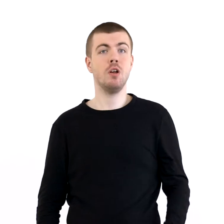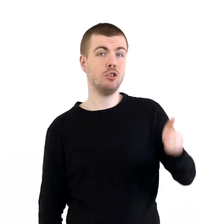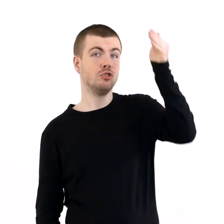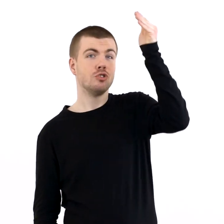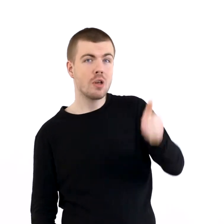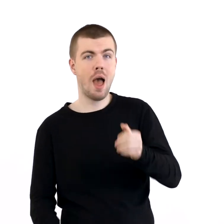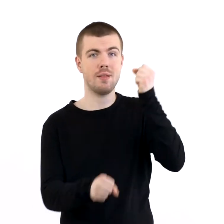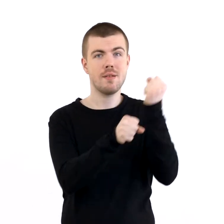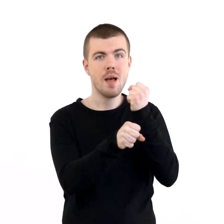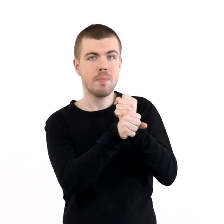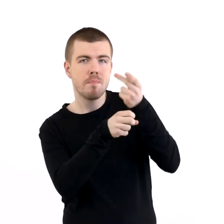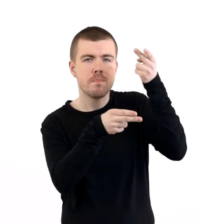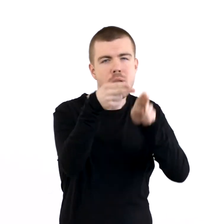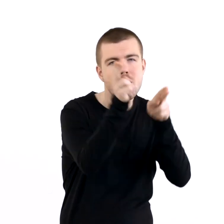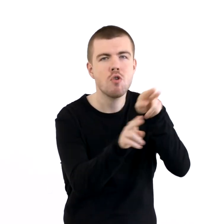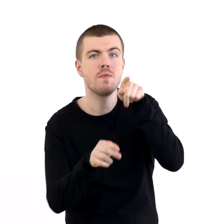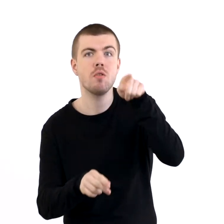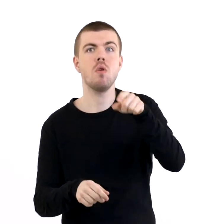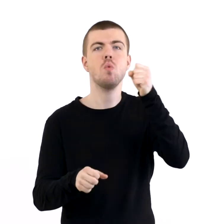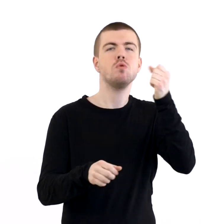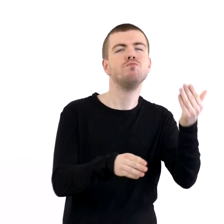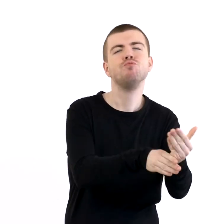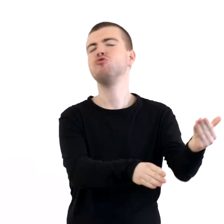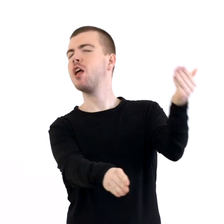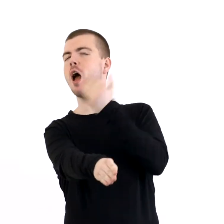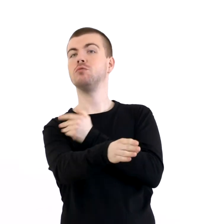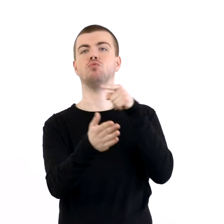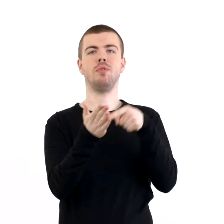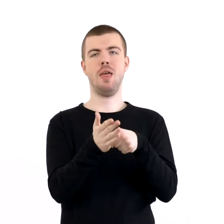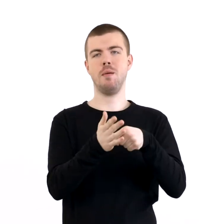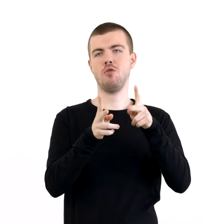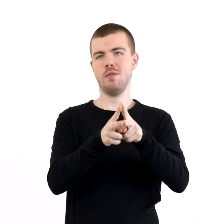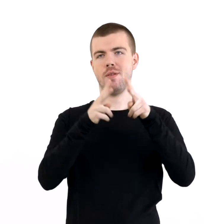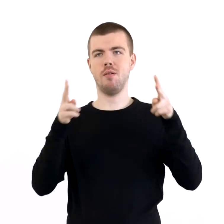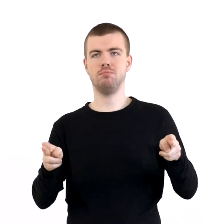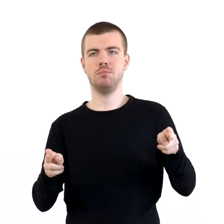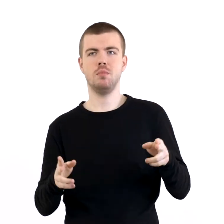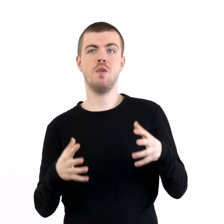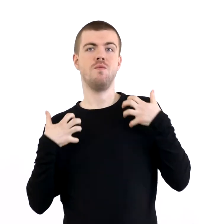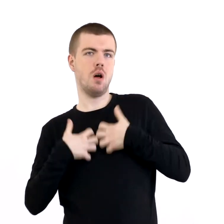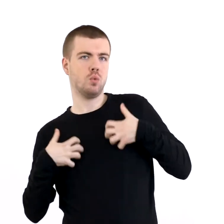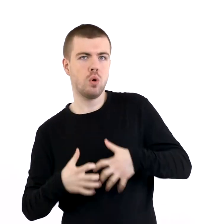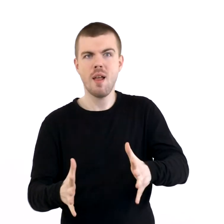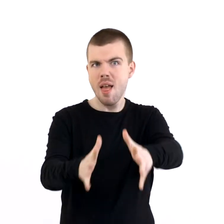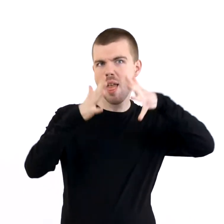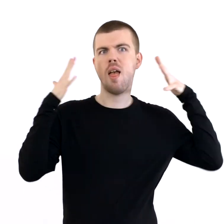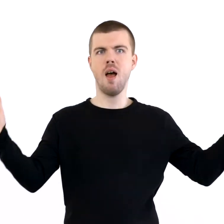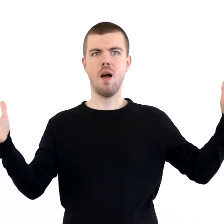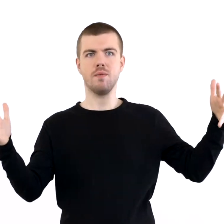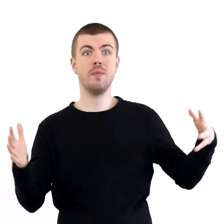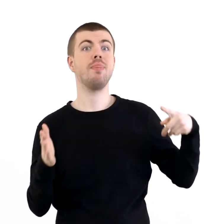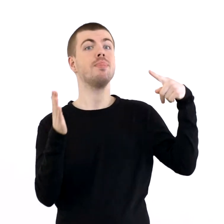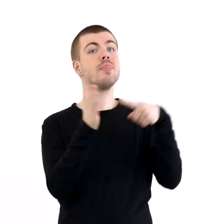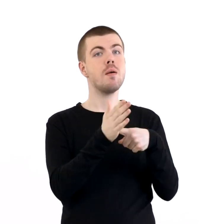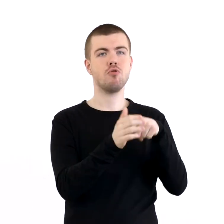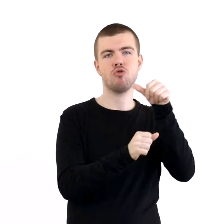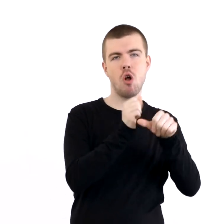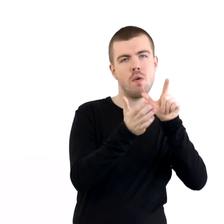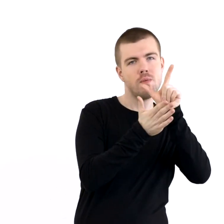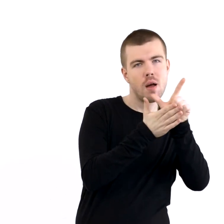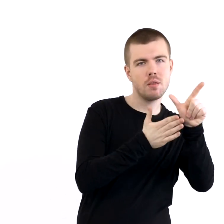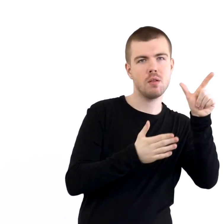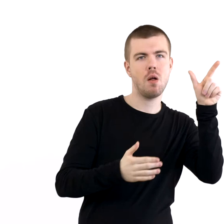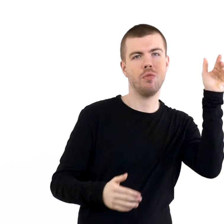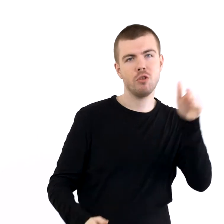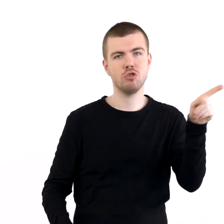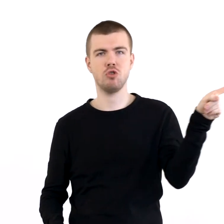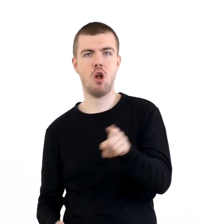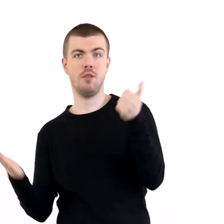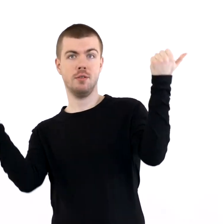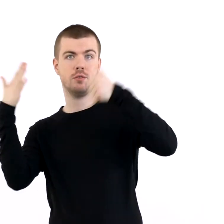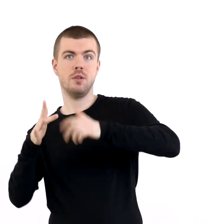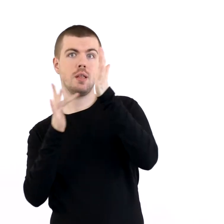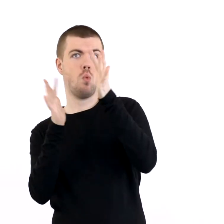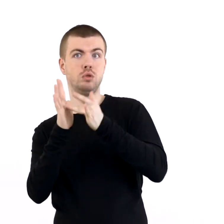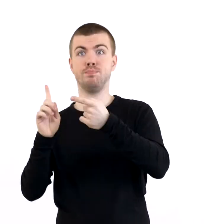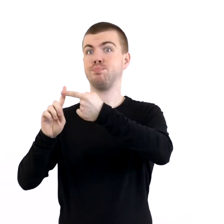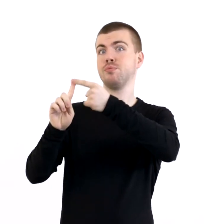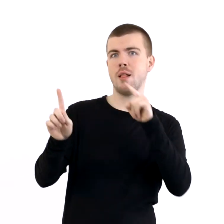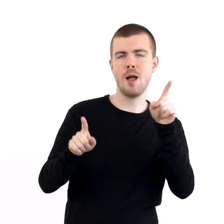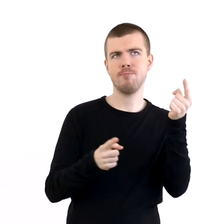Najwcześniejsze malowidła pochodzą z okresu „dużej fauny” (12000–6000 p.n.e).